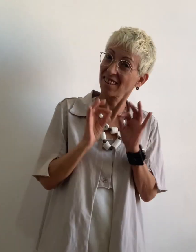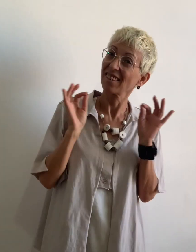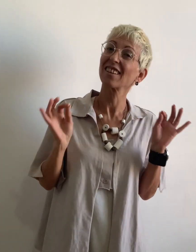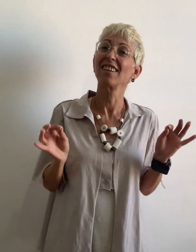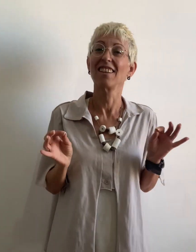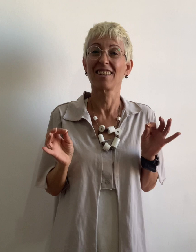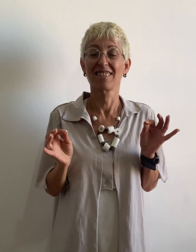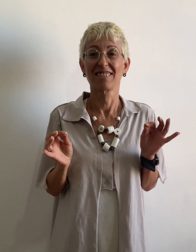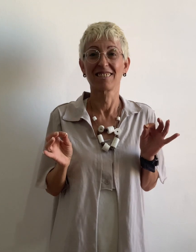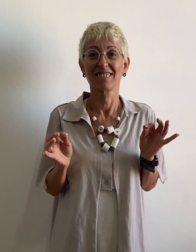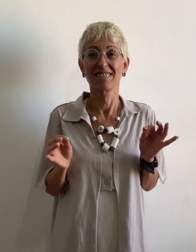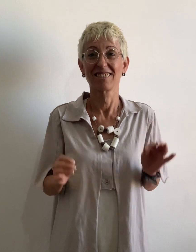נתחיל